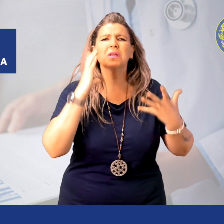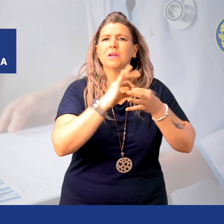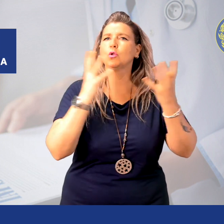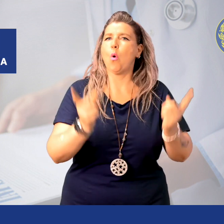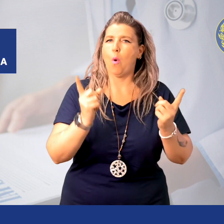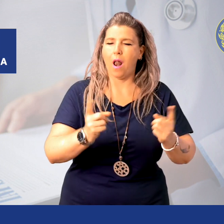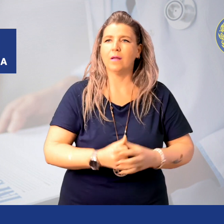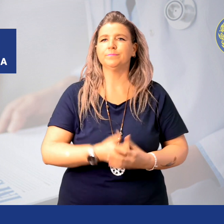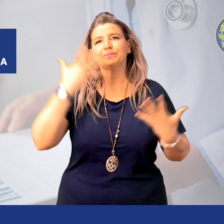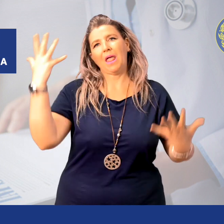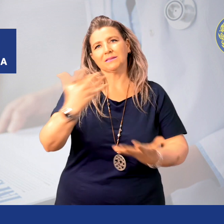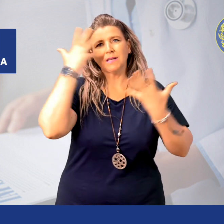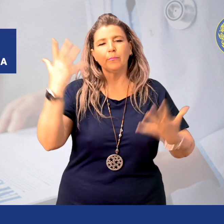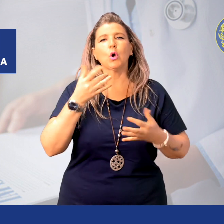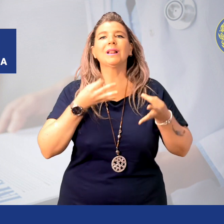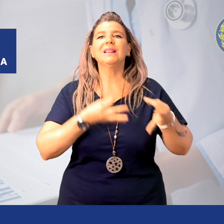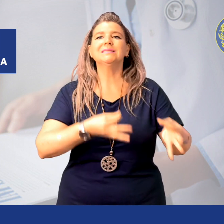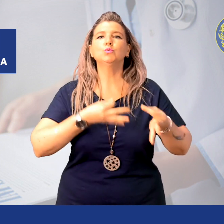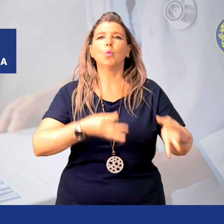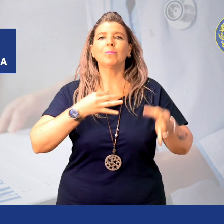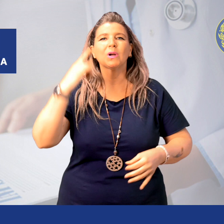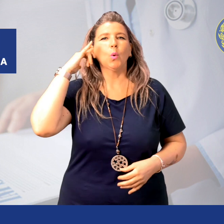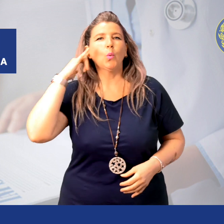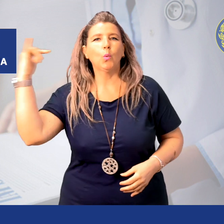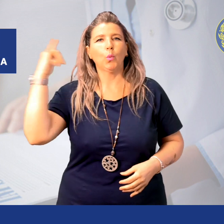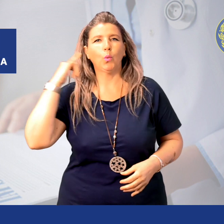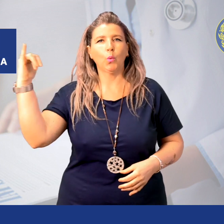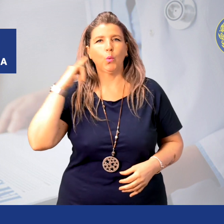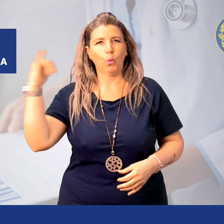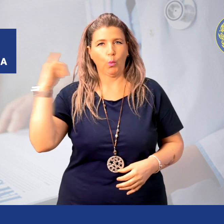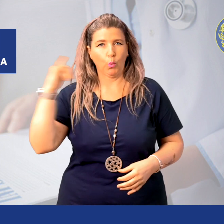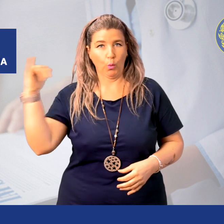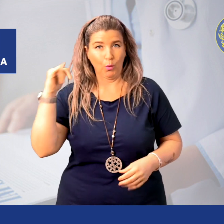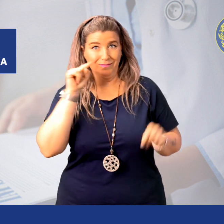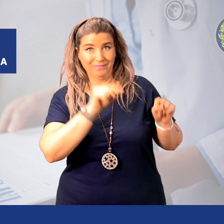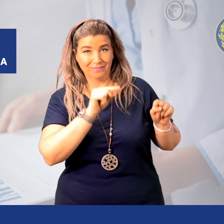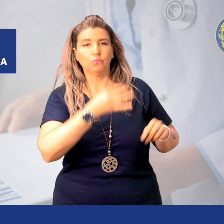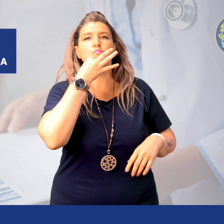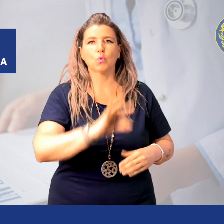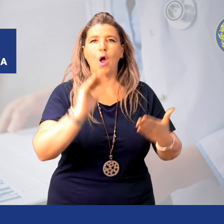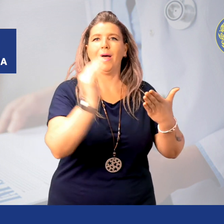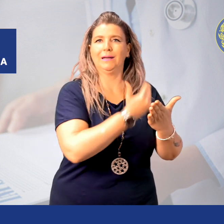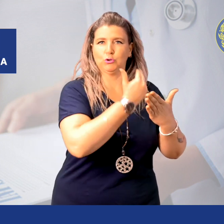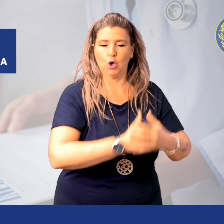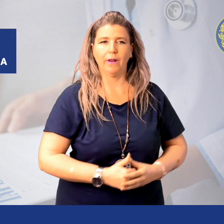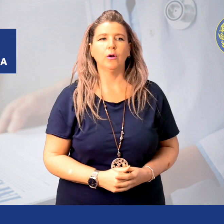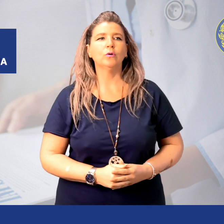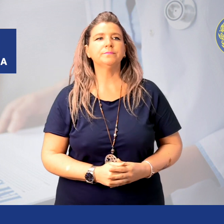La malattia collegata alla sordità, può essere ad esempio i disturbi uditivi